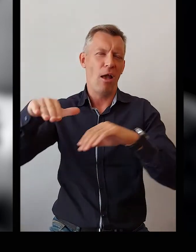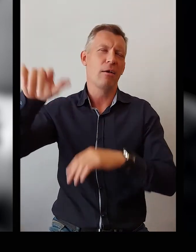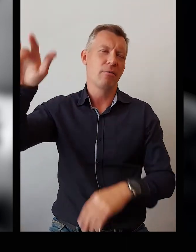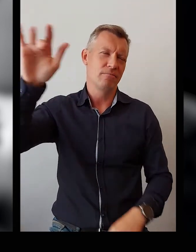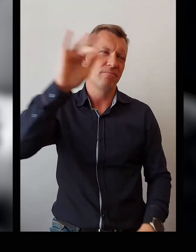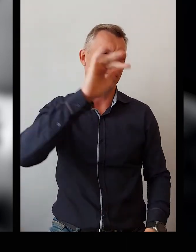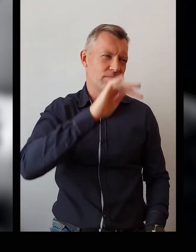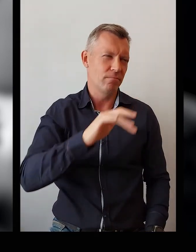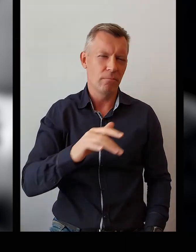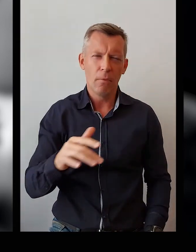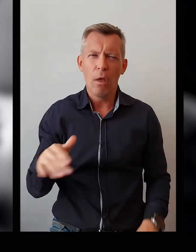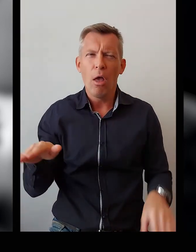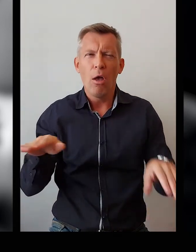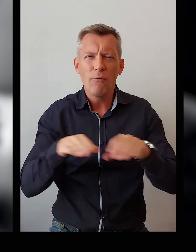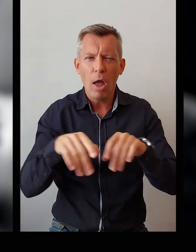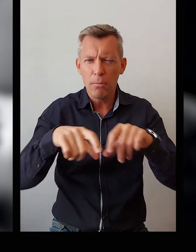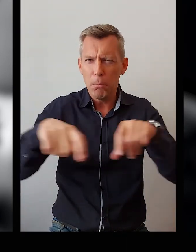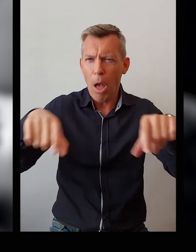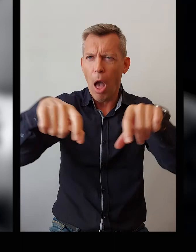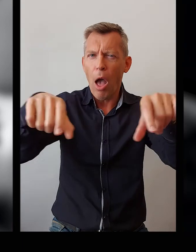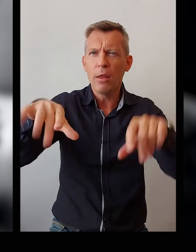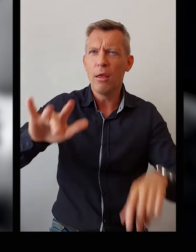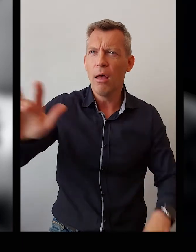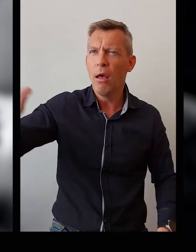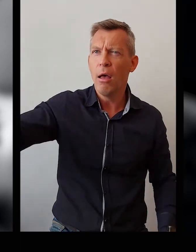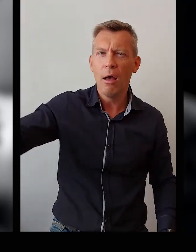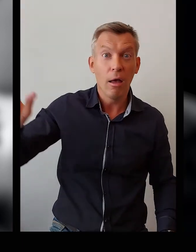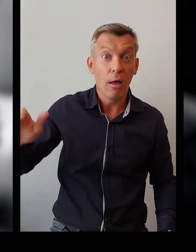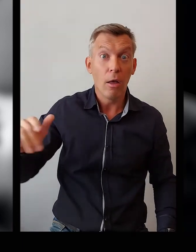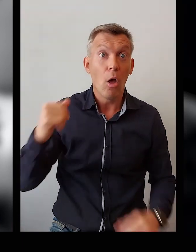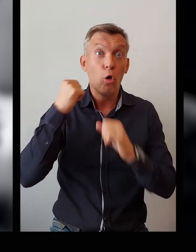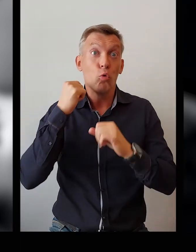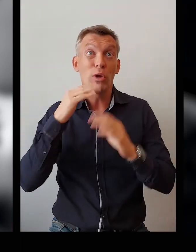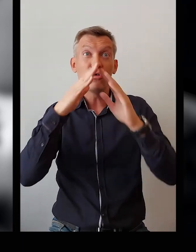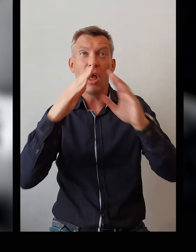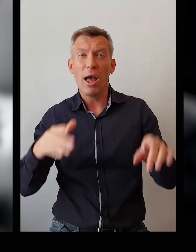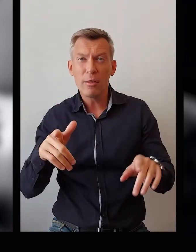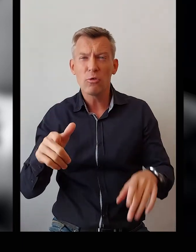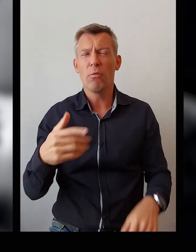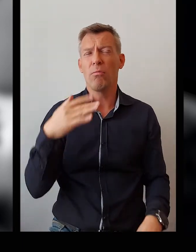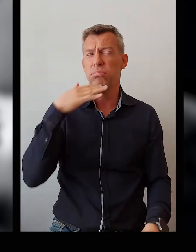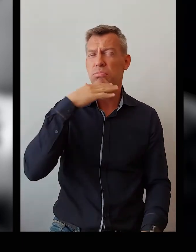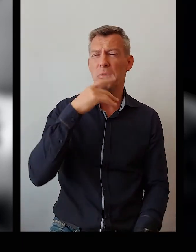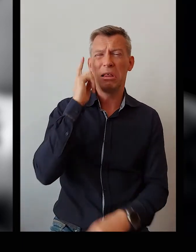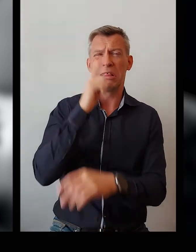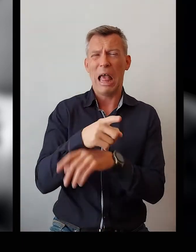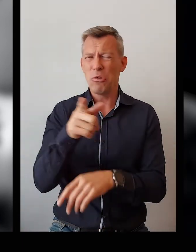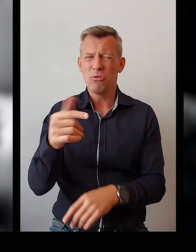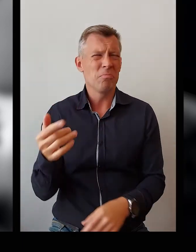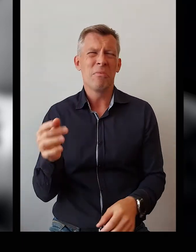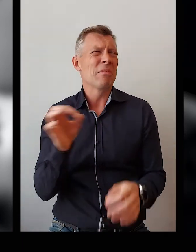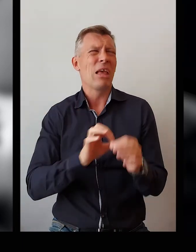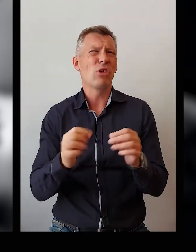a zúzmarás padokat, a túristaházakat, az ócska szállodák és teljesen idegen emberek